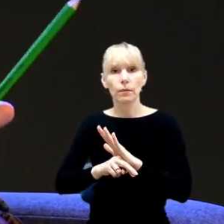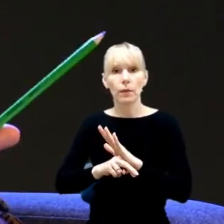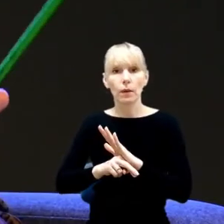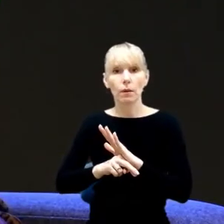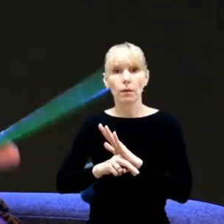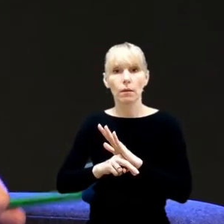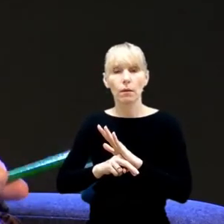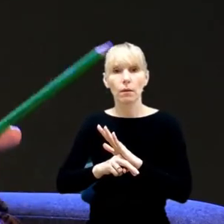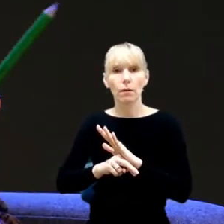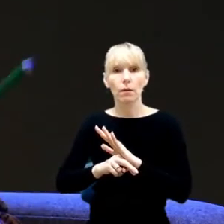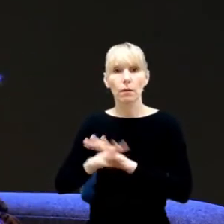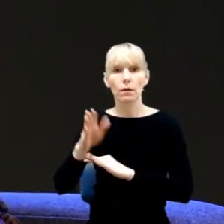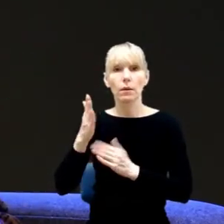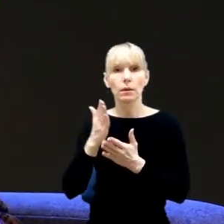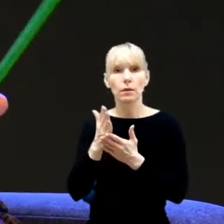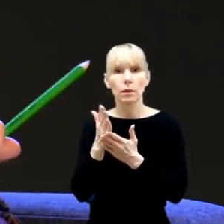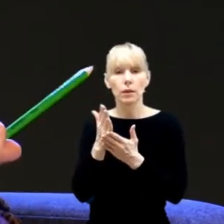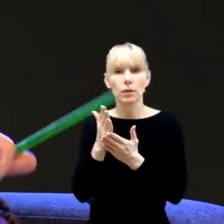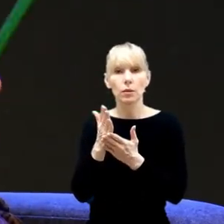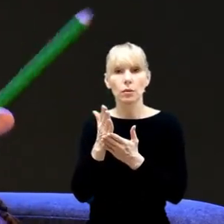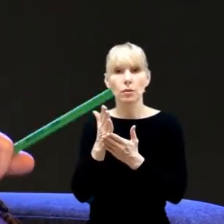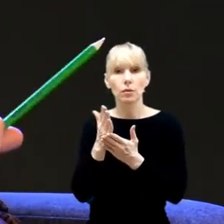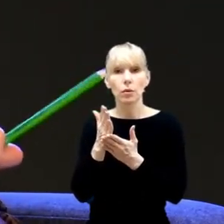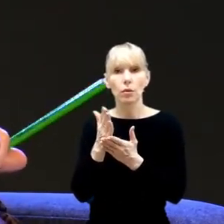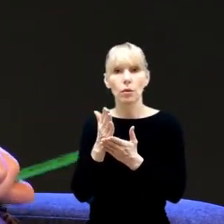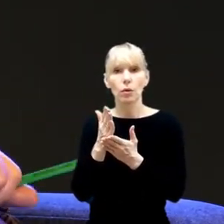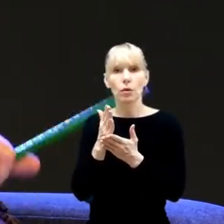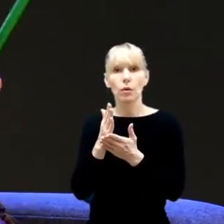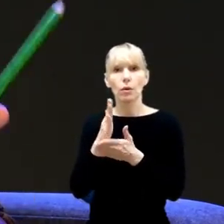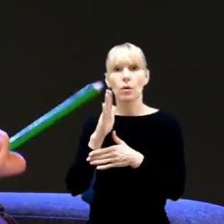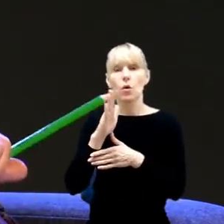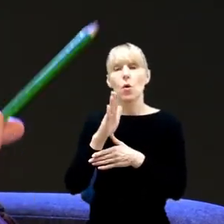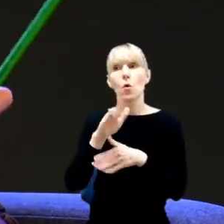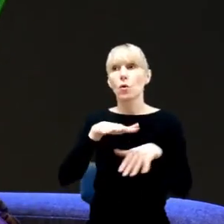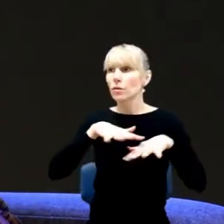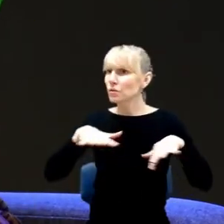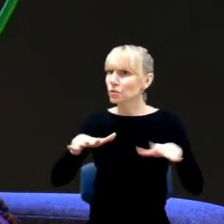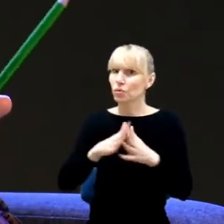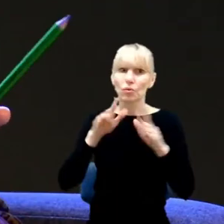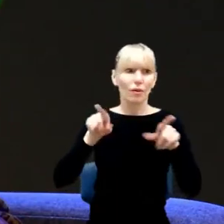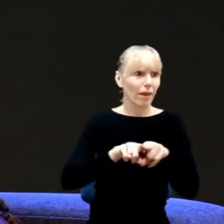jesteśmy trochę przebiurokratyzowani, i tak one są trudne dla obywateli,